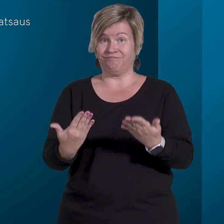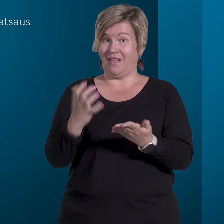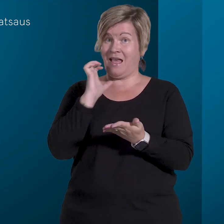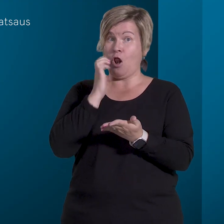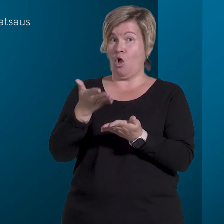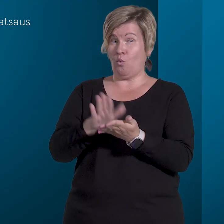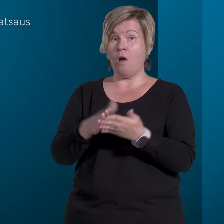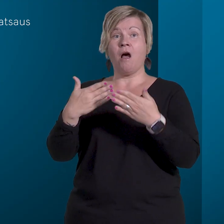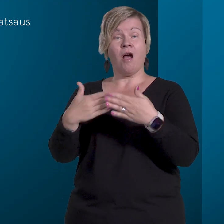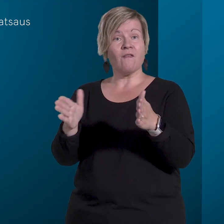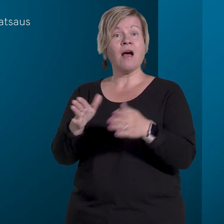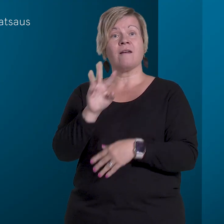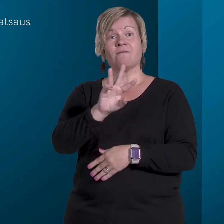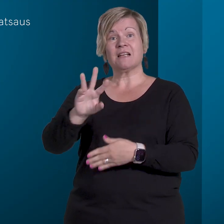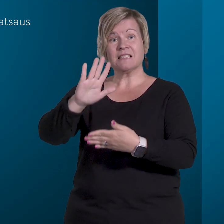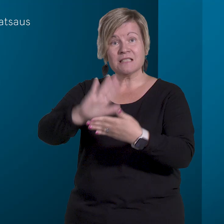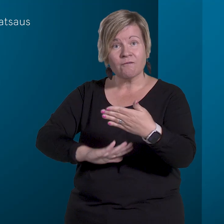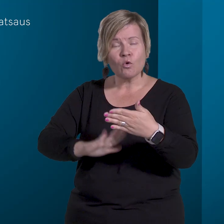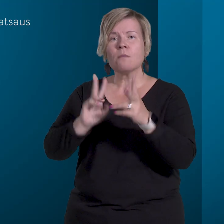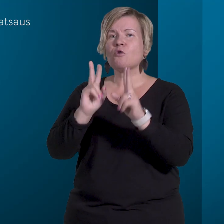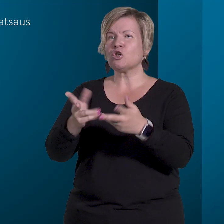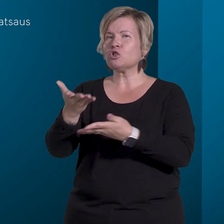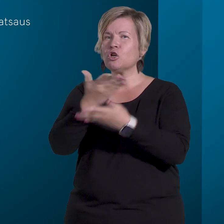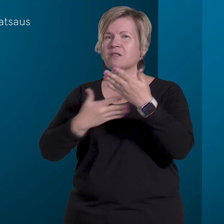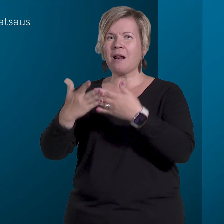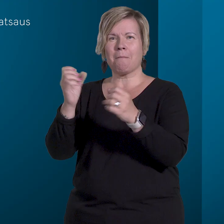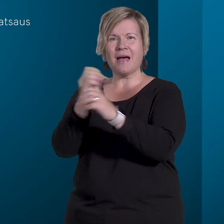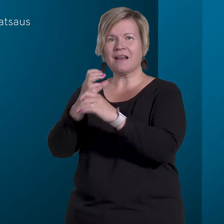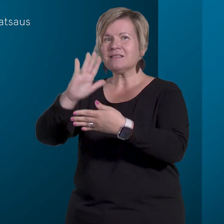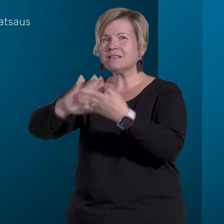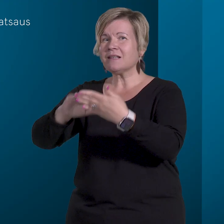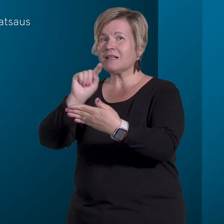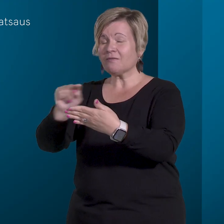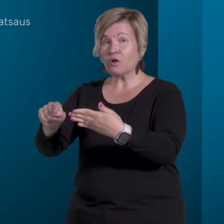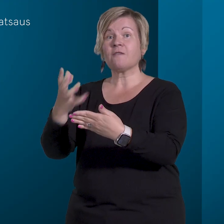Verkkosivut ja sosiaalisen median tilit julkistetaan elokuussa 2024, -